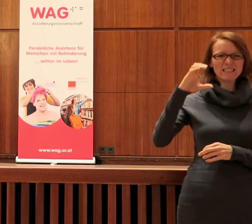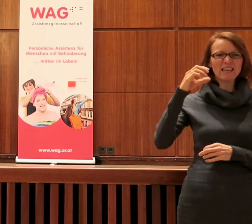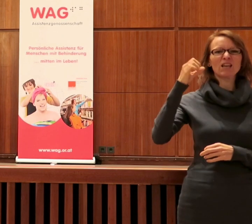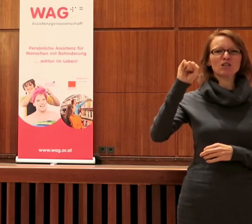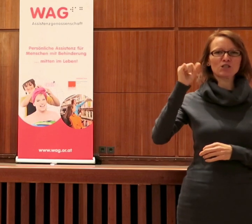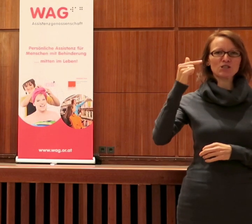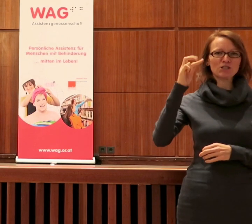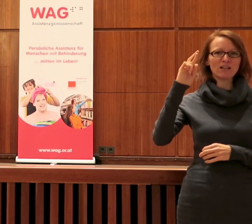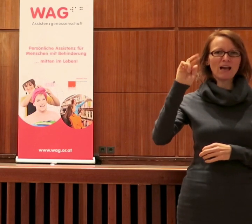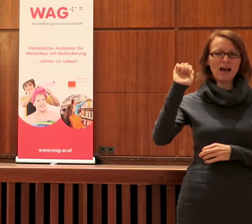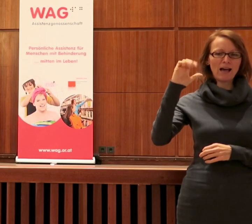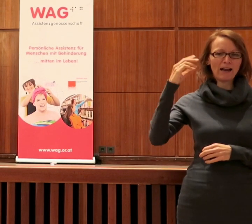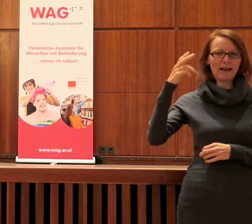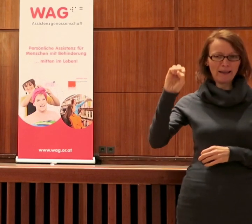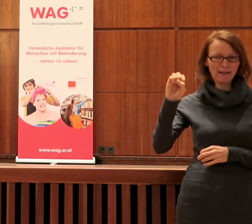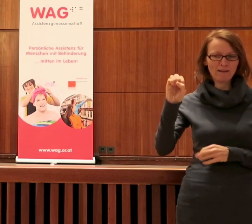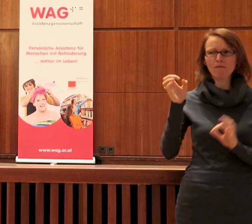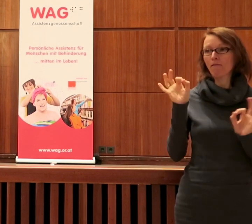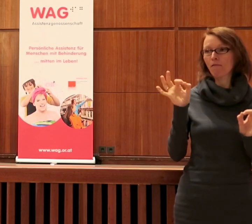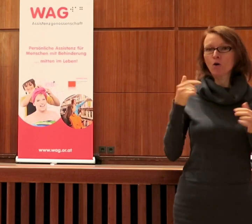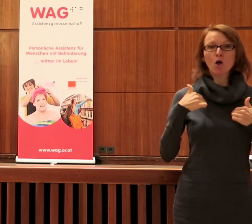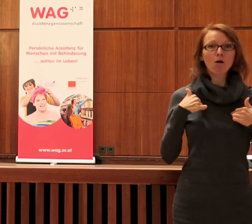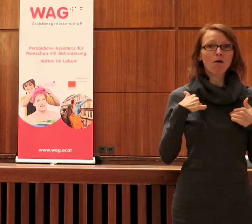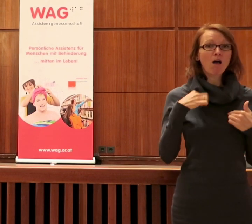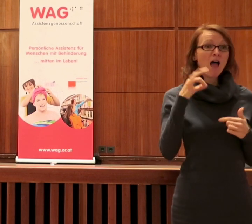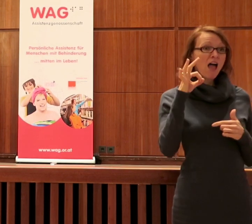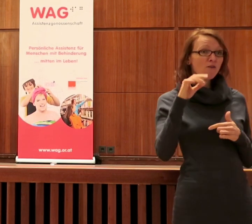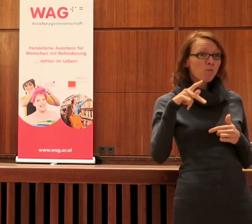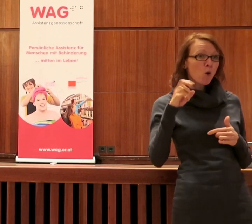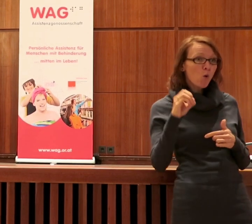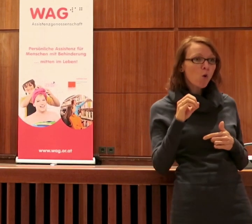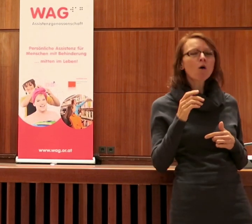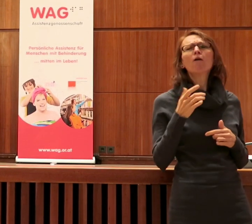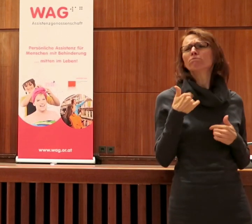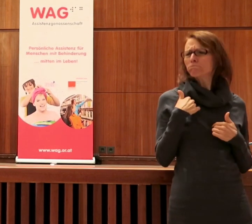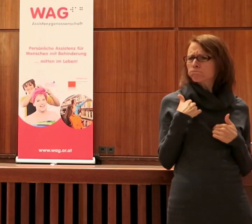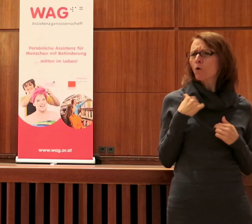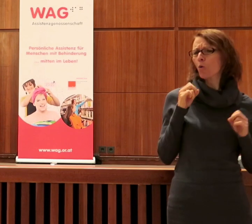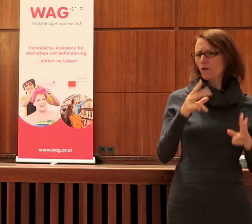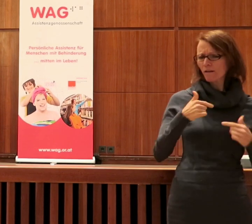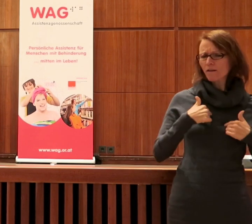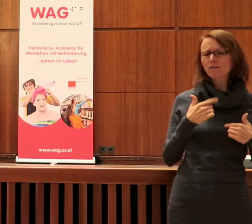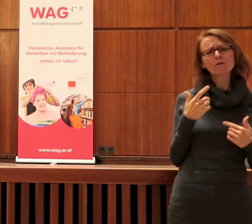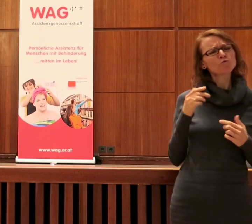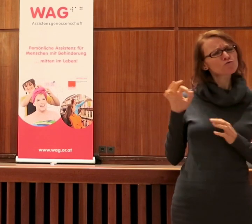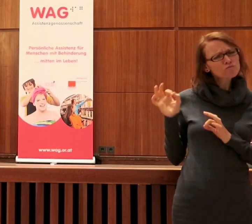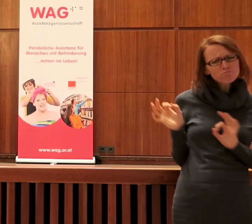Also ich persönlich würde für die FPÖ sogar den Busschein machen. Aber man lasst mich hald nicht.